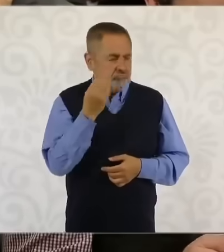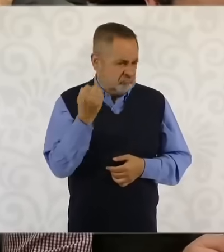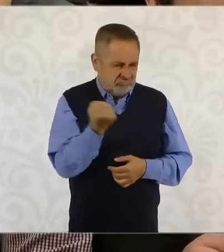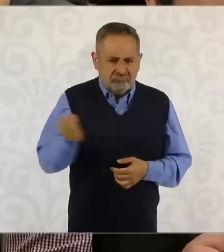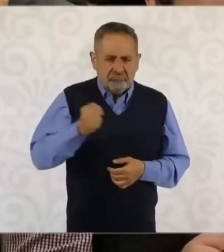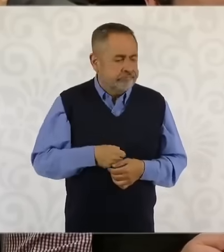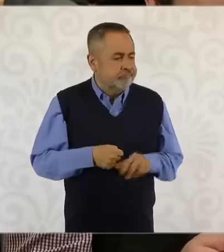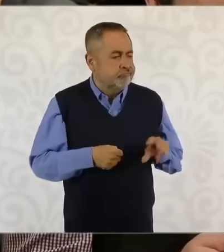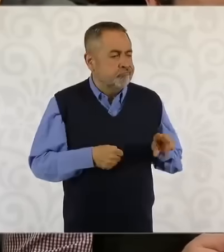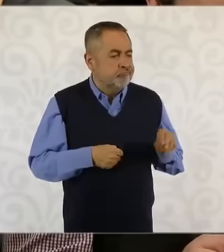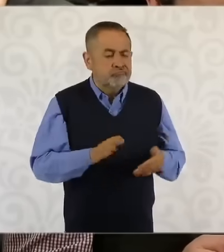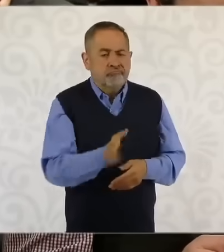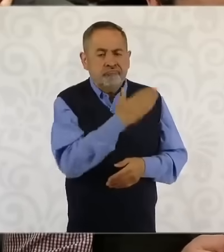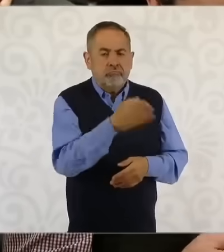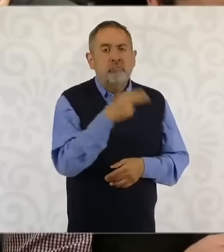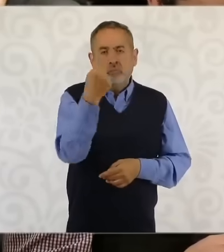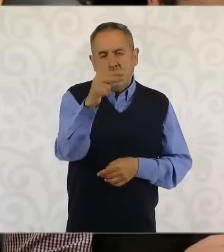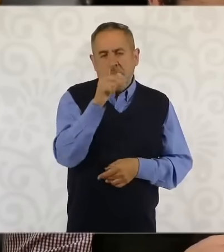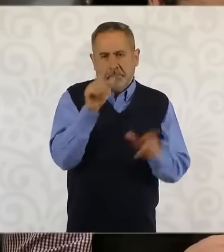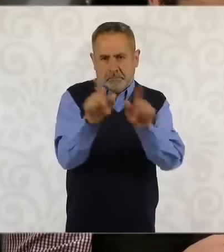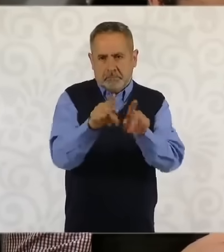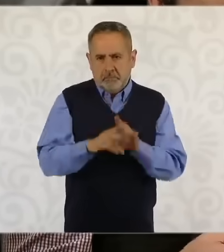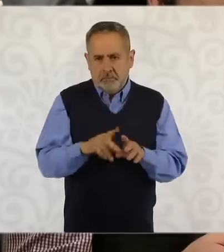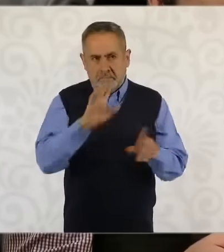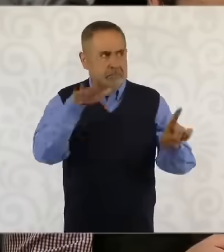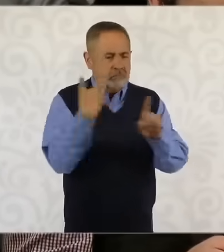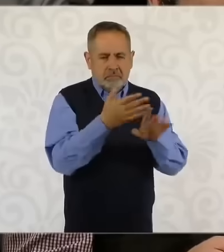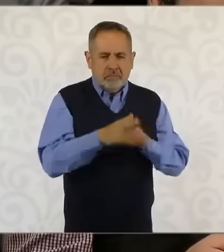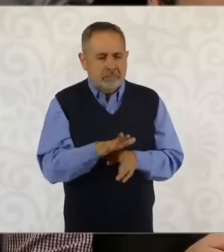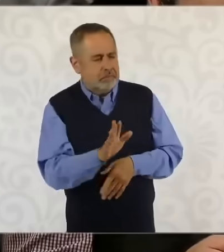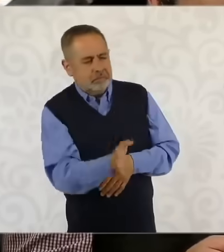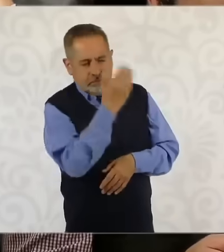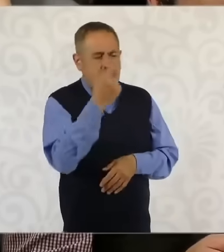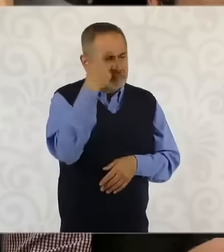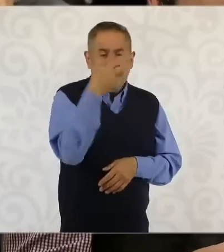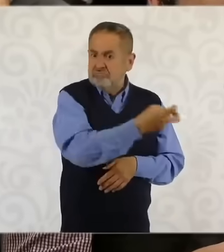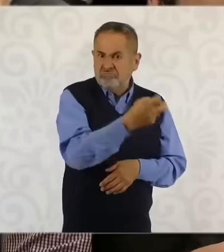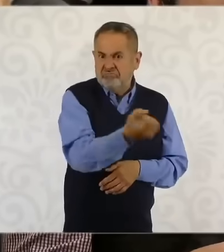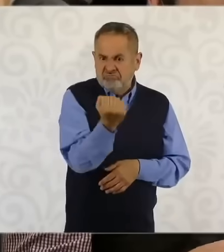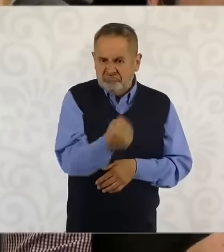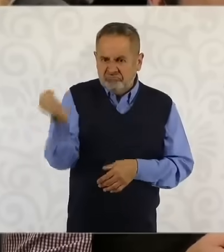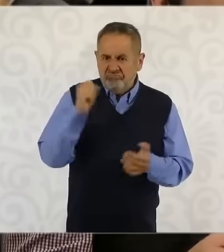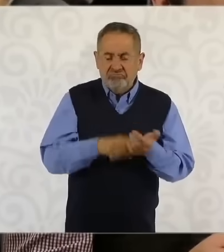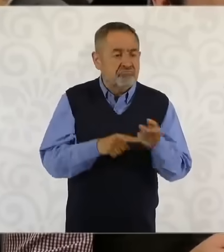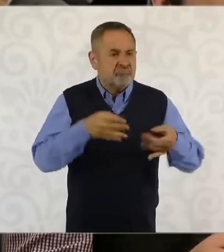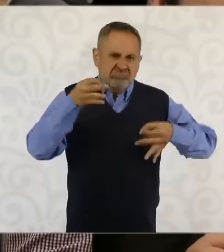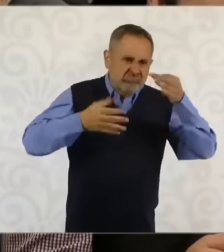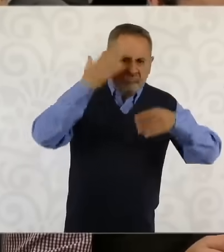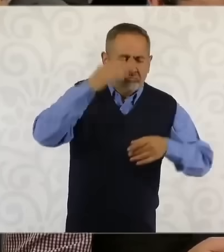fuera a uno no voy a decir su nombre para que no se vuele pero era es muy buen jurista ha tenido